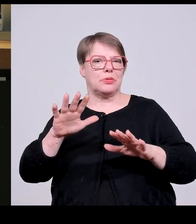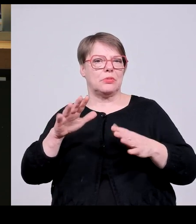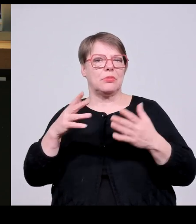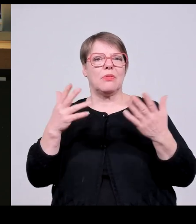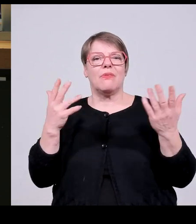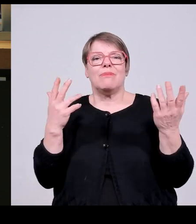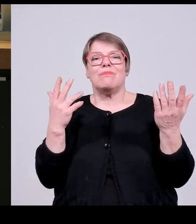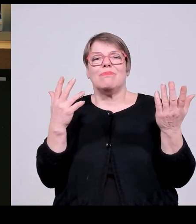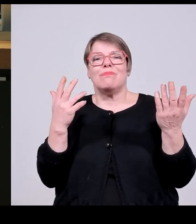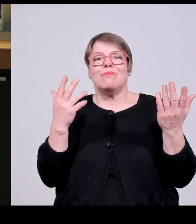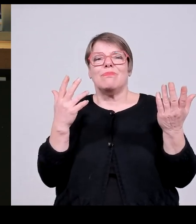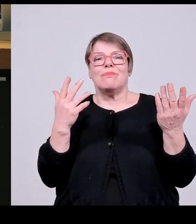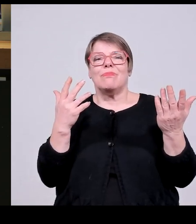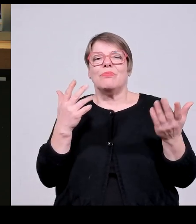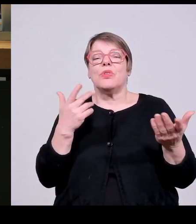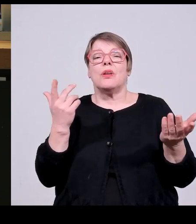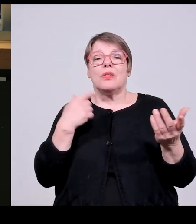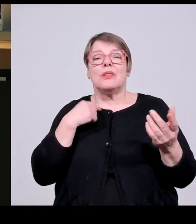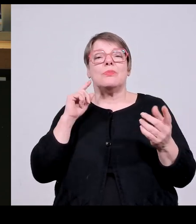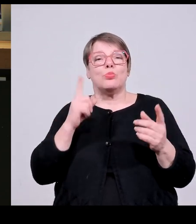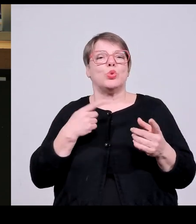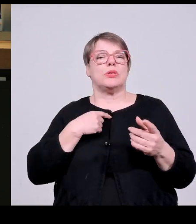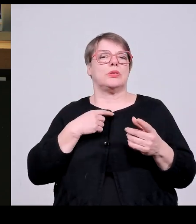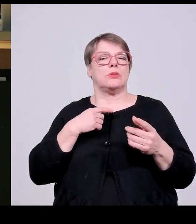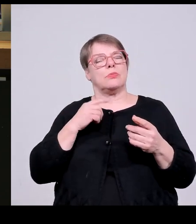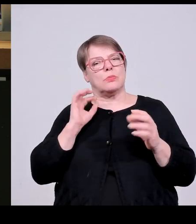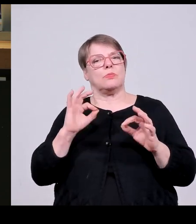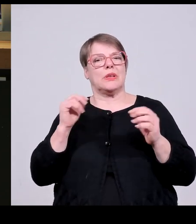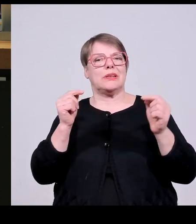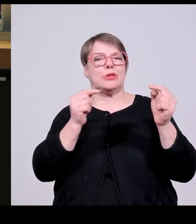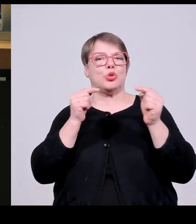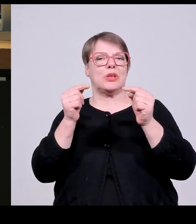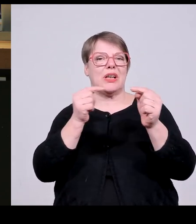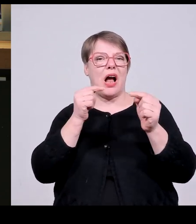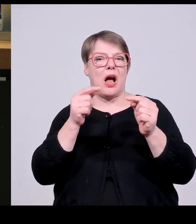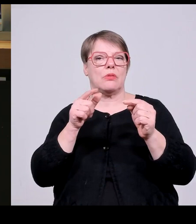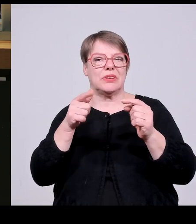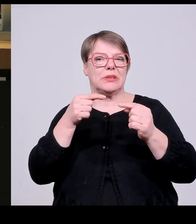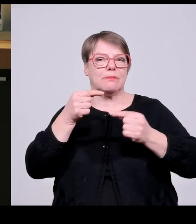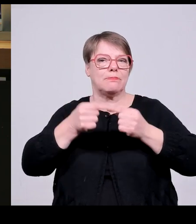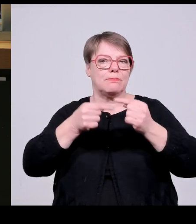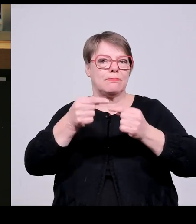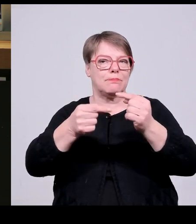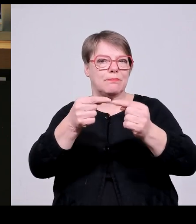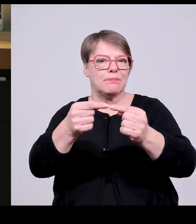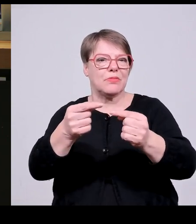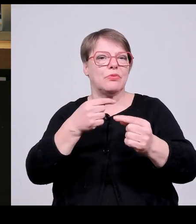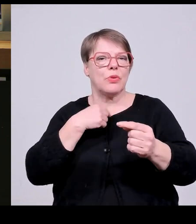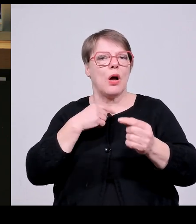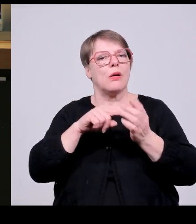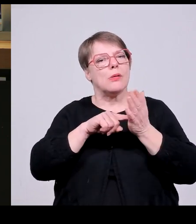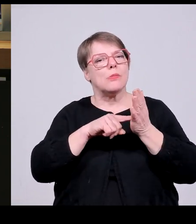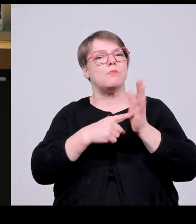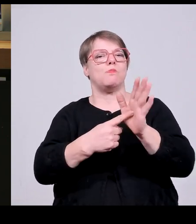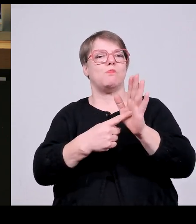energetische Sanierung unserer Netze insgesamt stemmen können. Und das werden wir hoffentlich im Ausschuss. Dann hoffentlich einer besseren